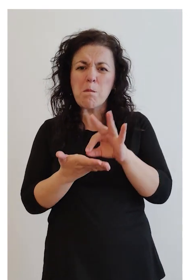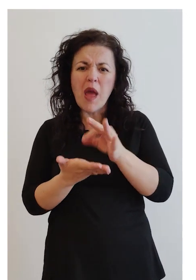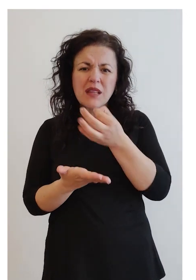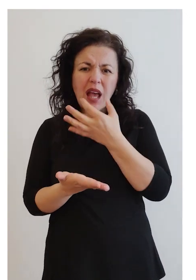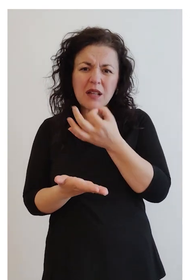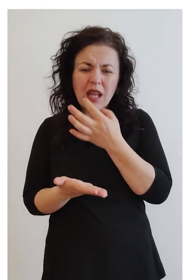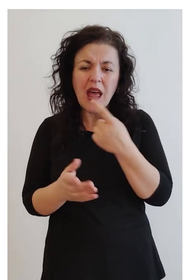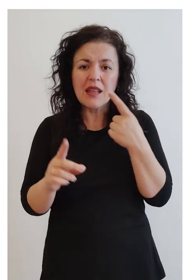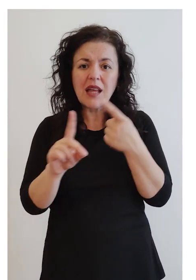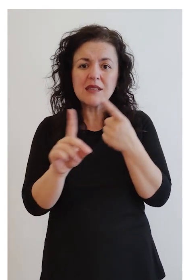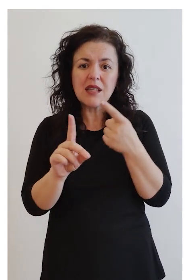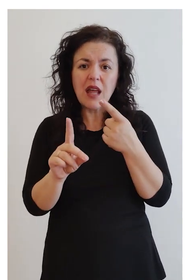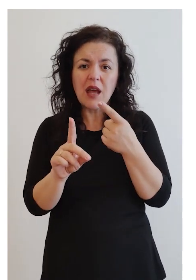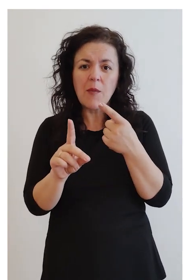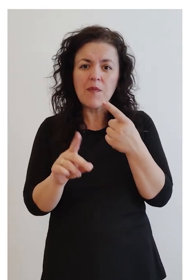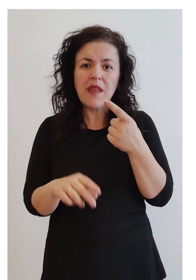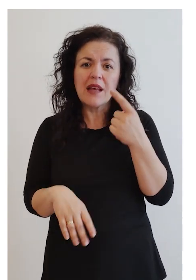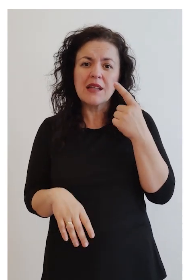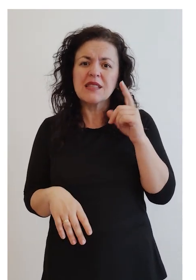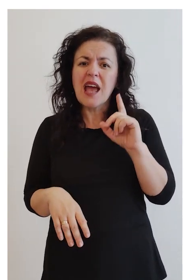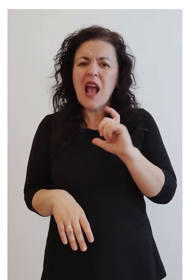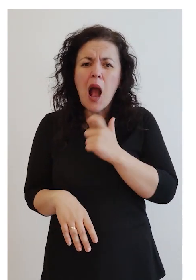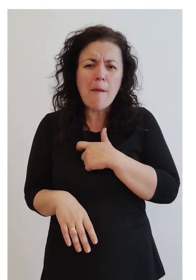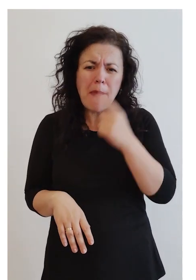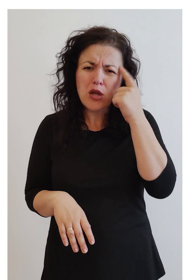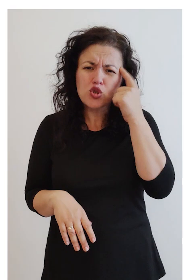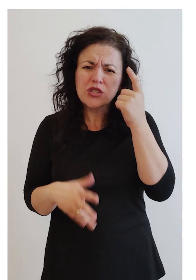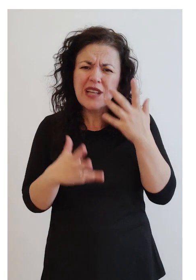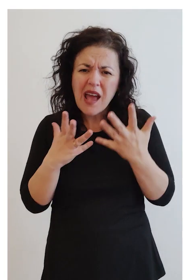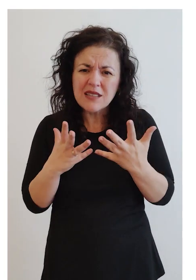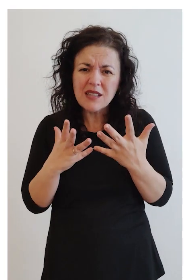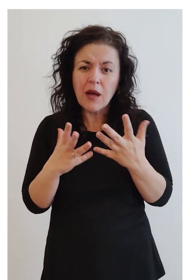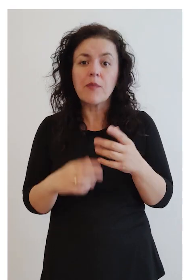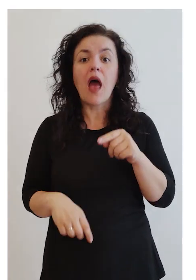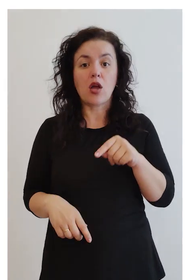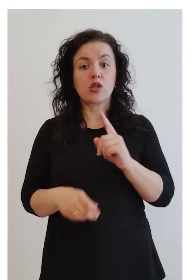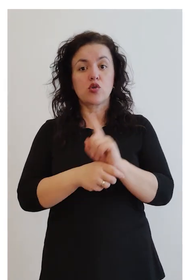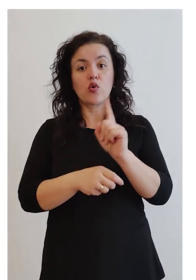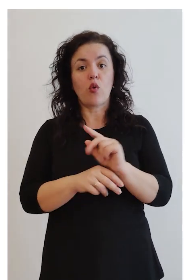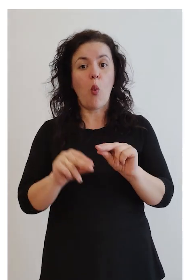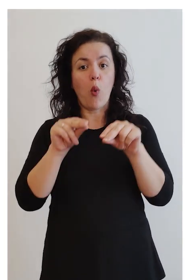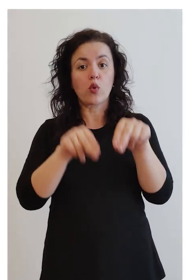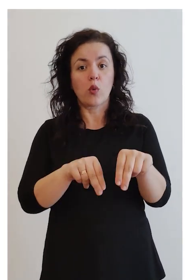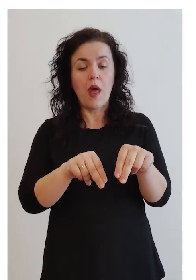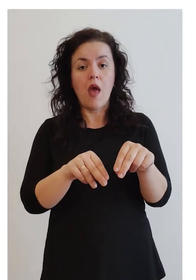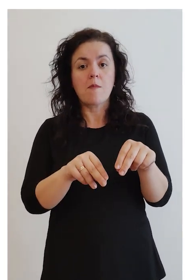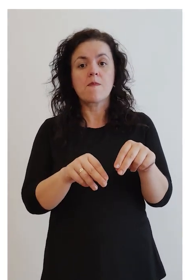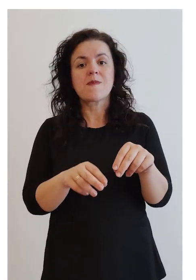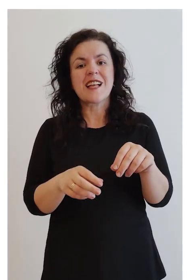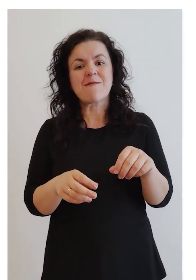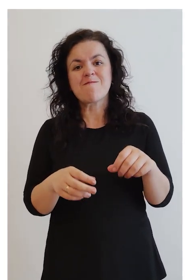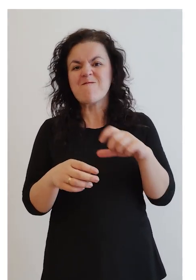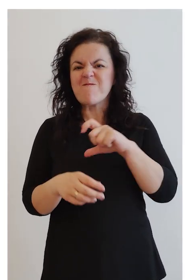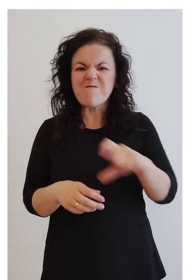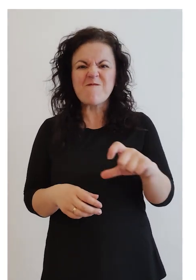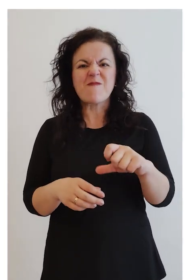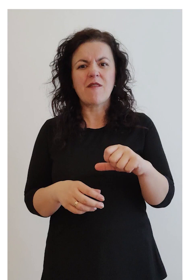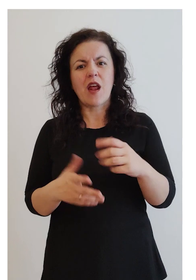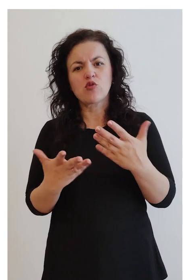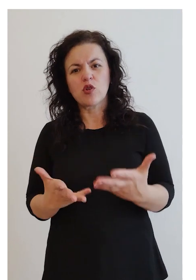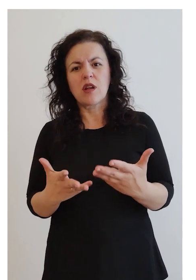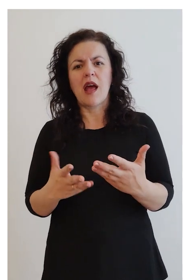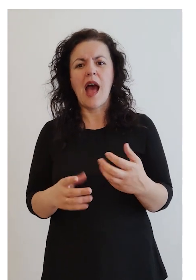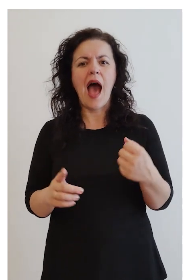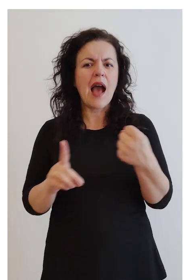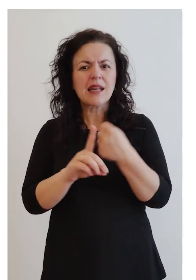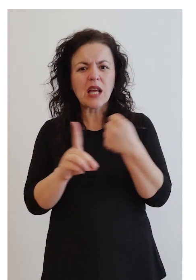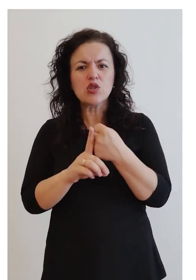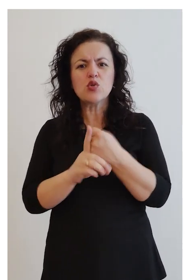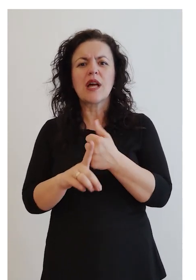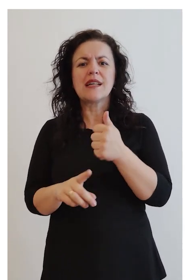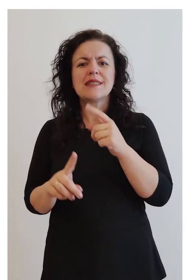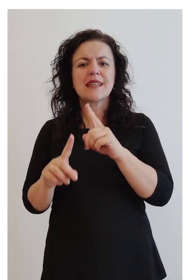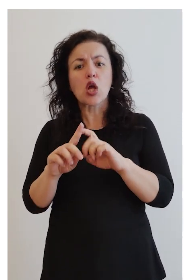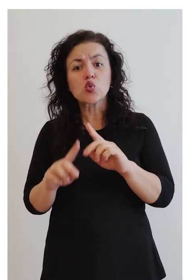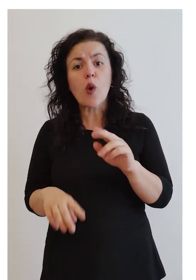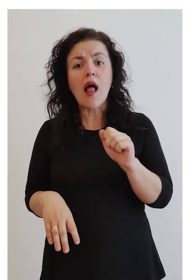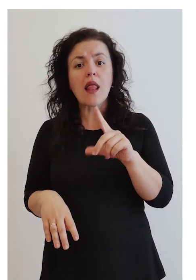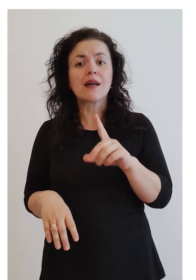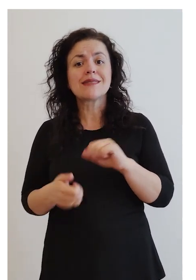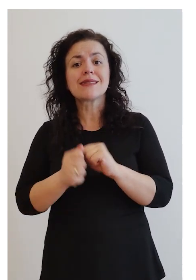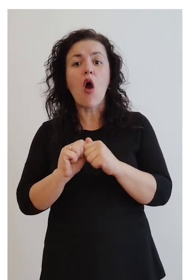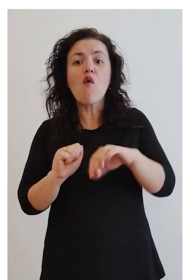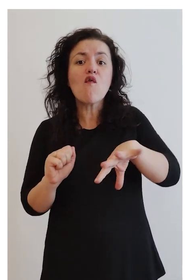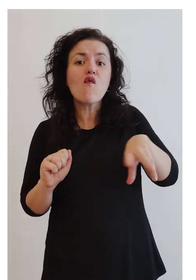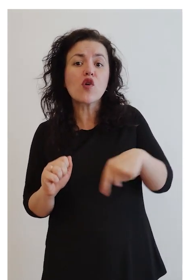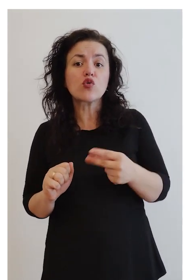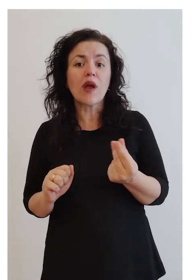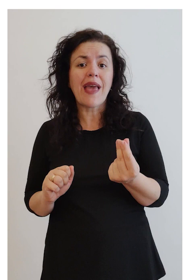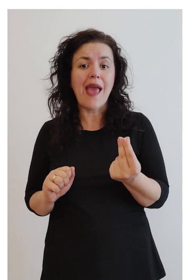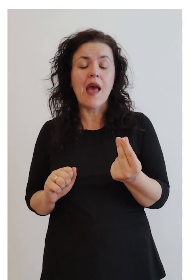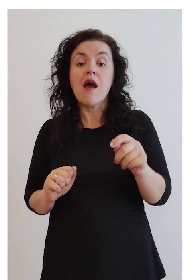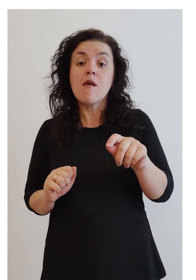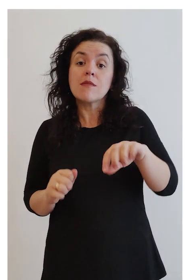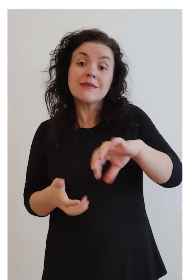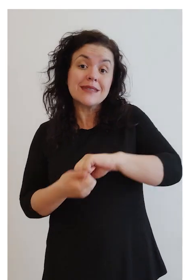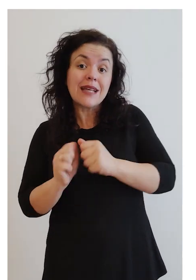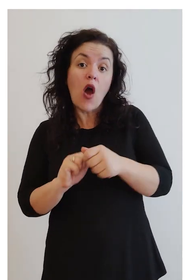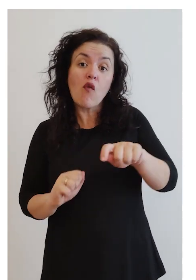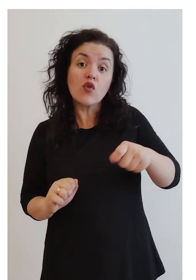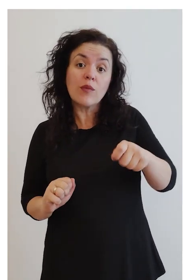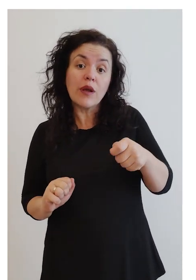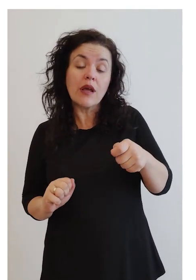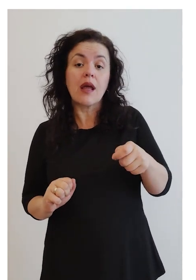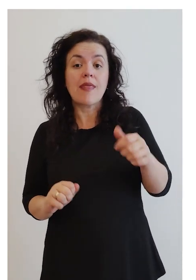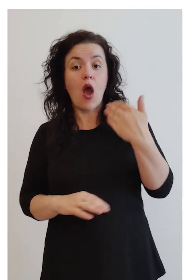Acest lucru vă duce de obicei la infracțiuni, cum ar fi agresiunea sexuală sau furtul cheilor de la hotel și poate fi furat orice obiect valoros aflat asupra propriei persoane sau în hotel.